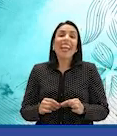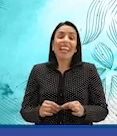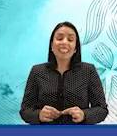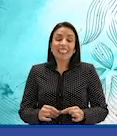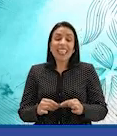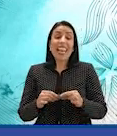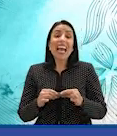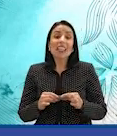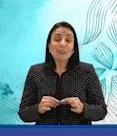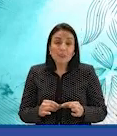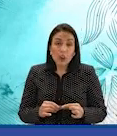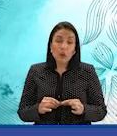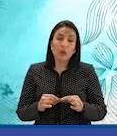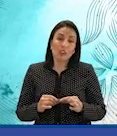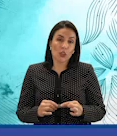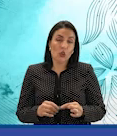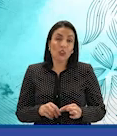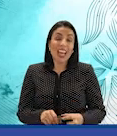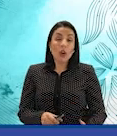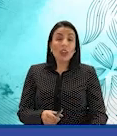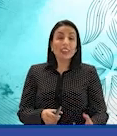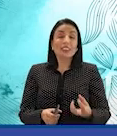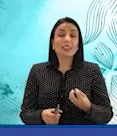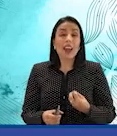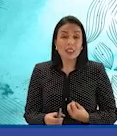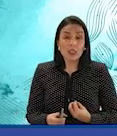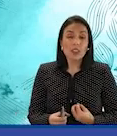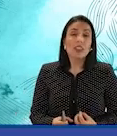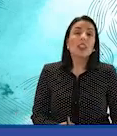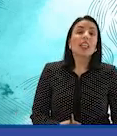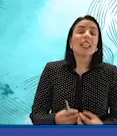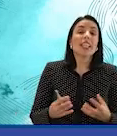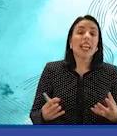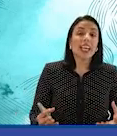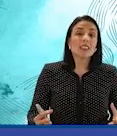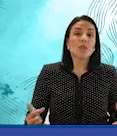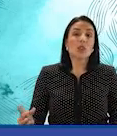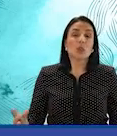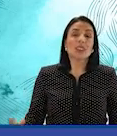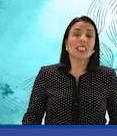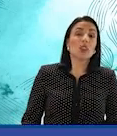es la información, o sea, un extracto de esa presupuestación